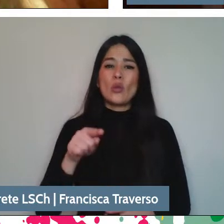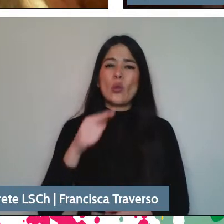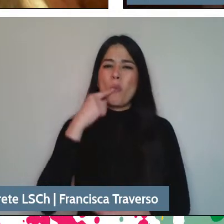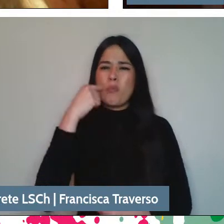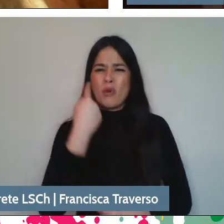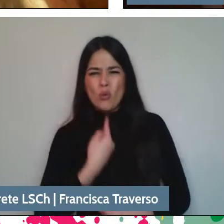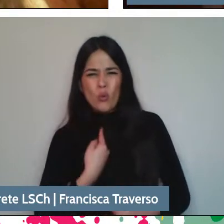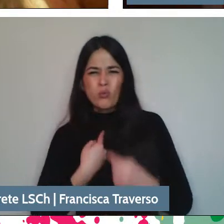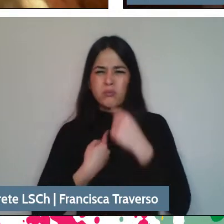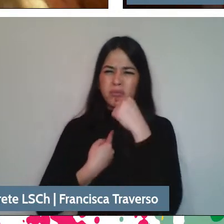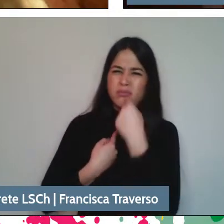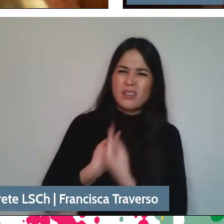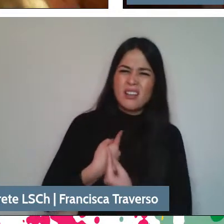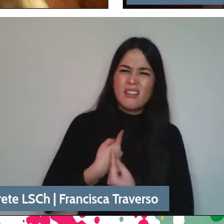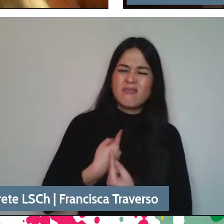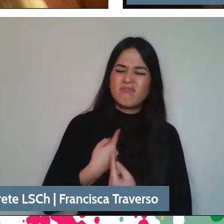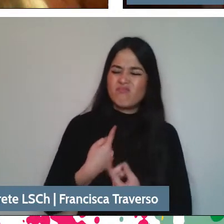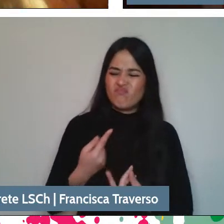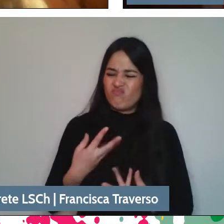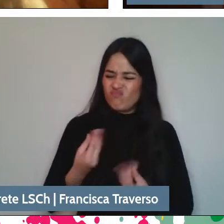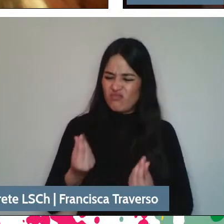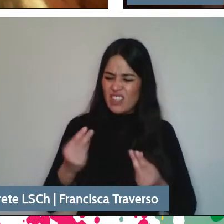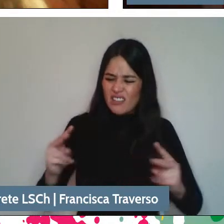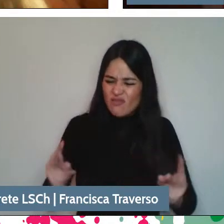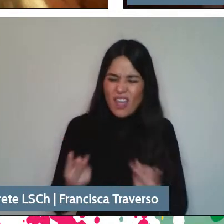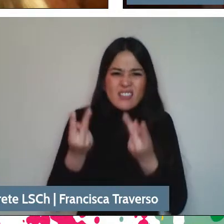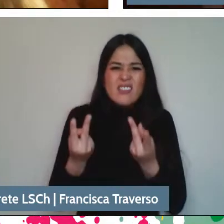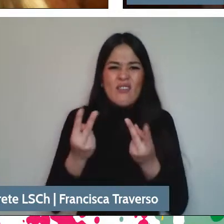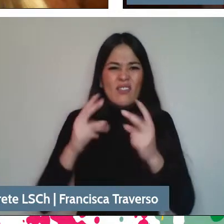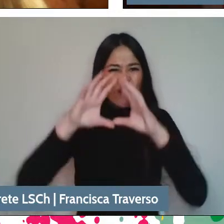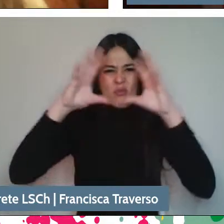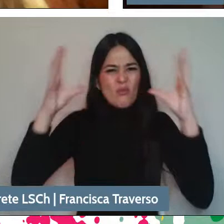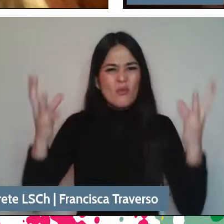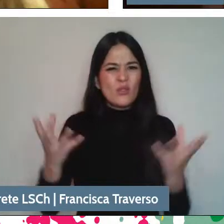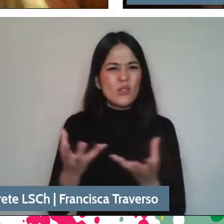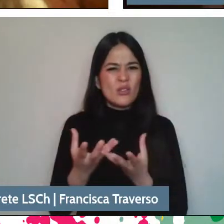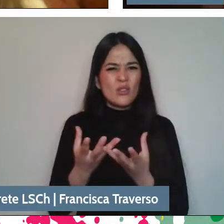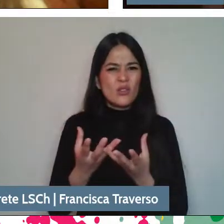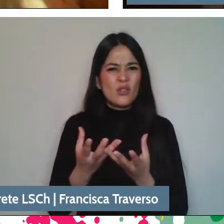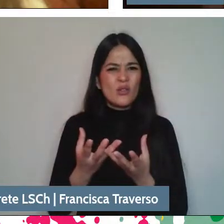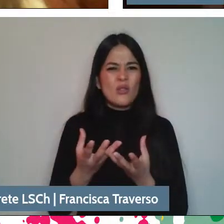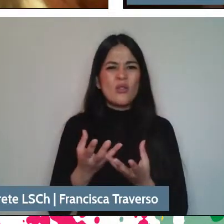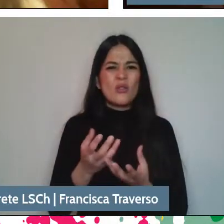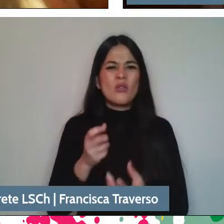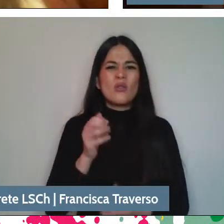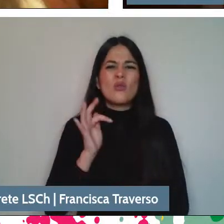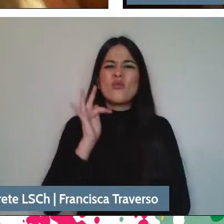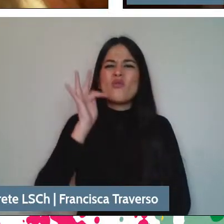"Bueno, ¿que va a sobrevivir de este mundo?" Hacer este futuro que estábamos viviendo